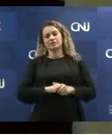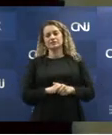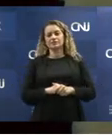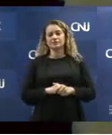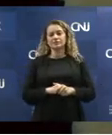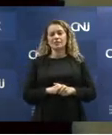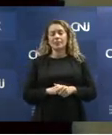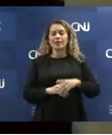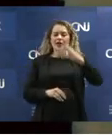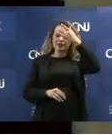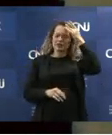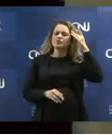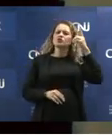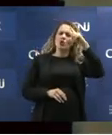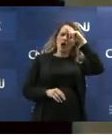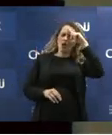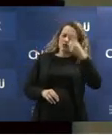de que o acusado, ele teria